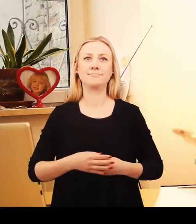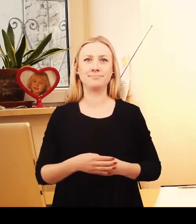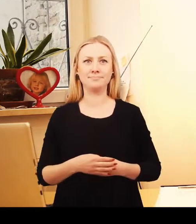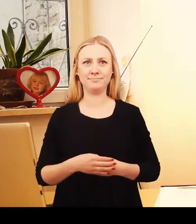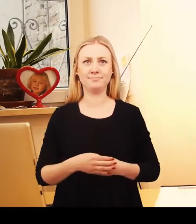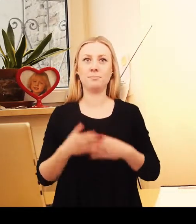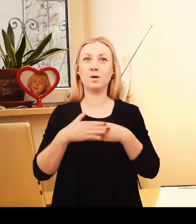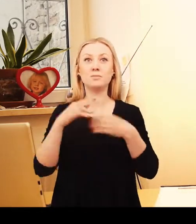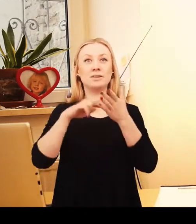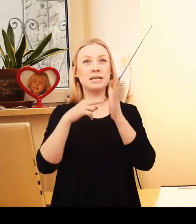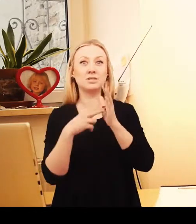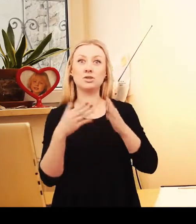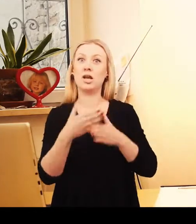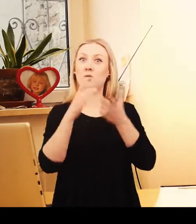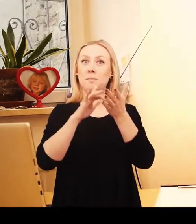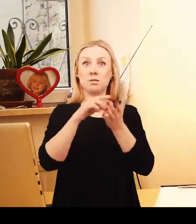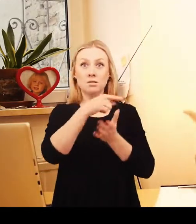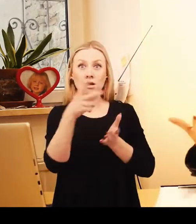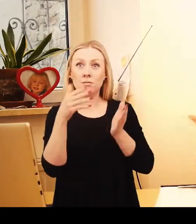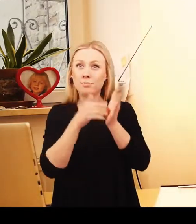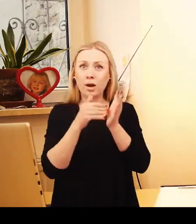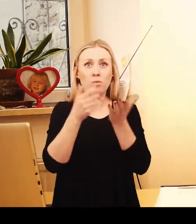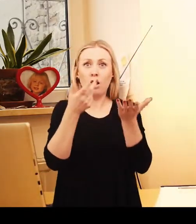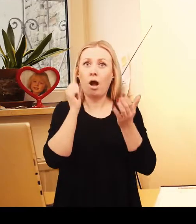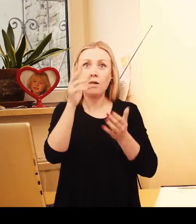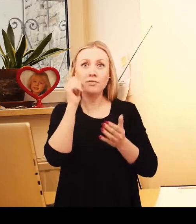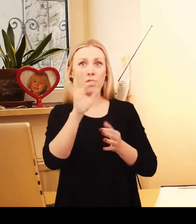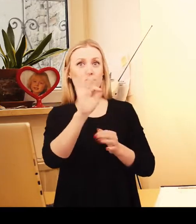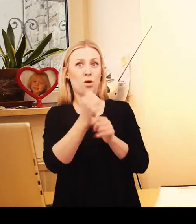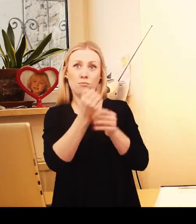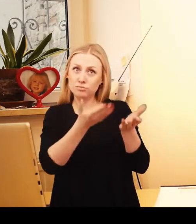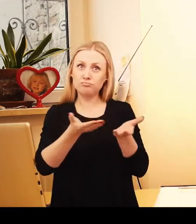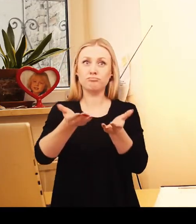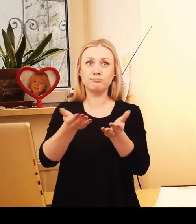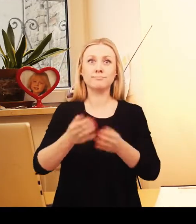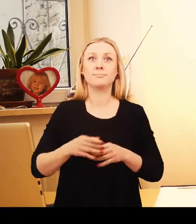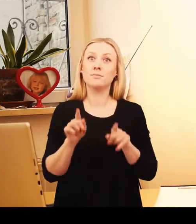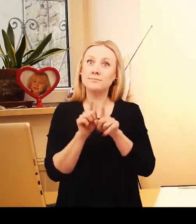auch technische Hilfsmittel etc., den Arbeitsalltag anders zu gestalten,